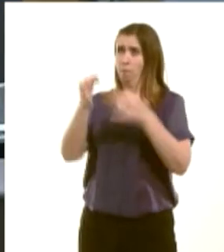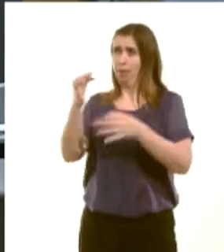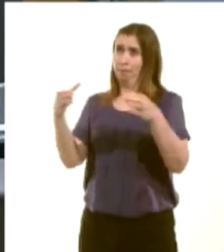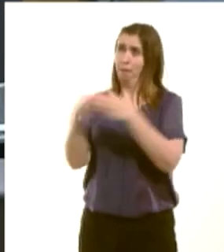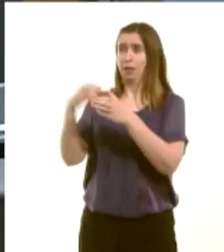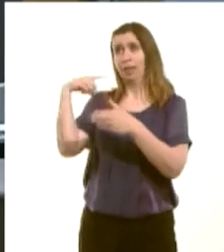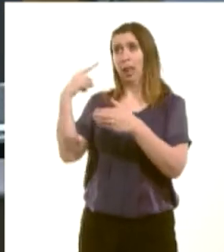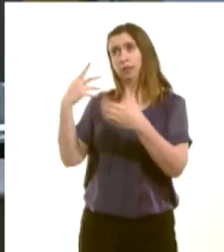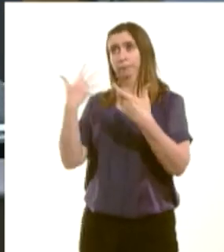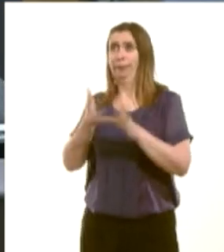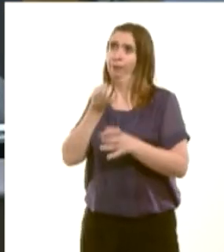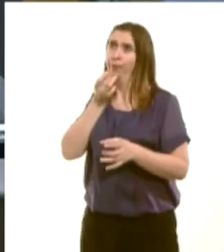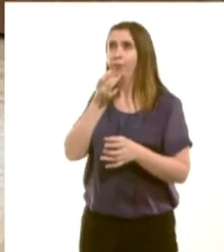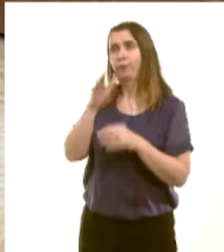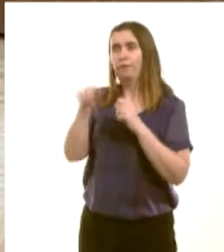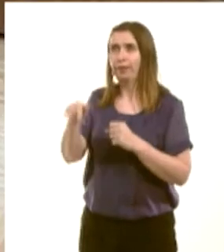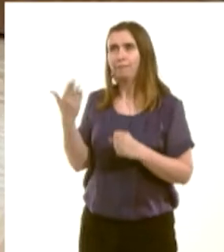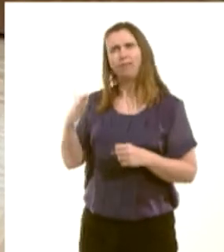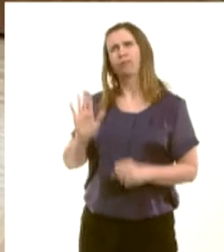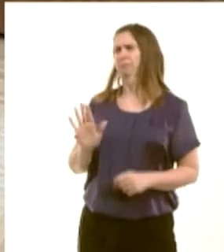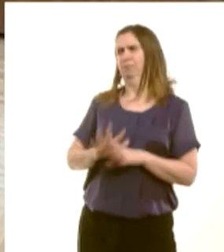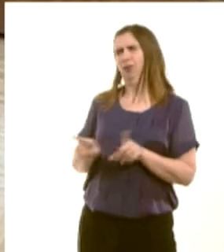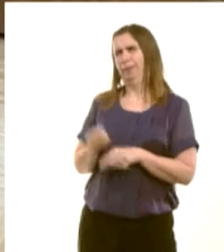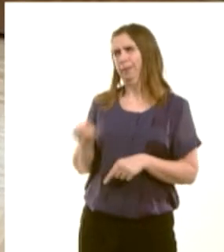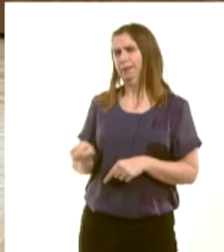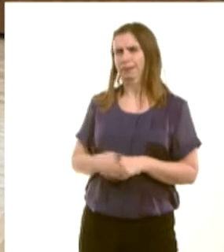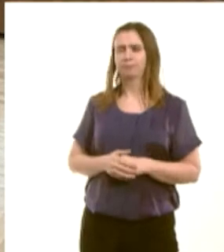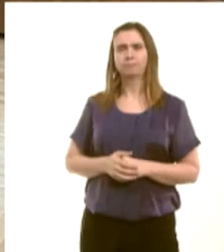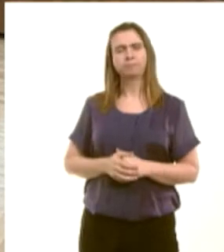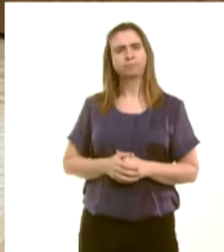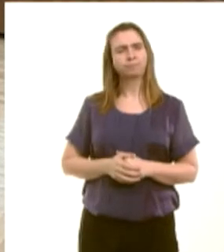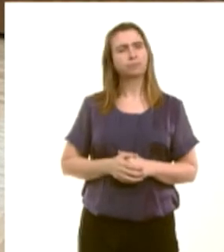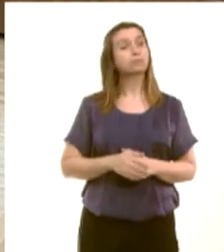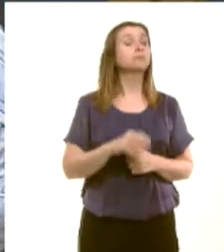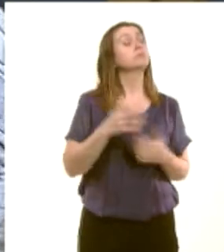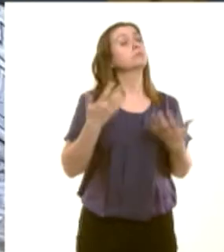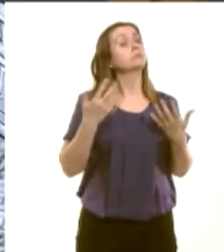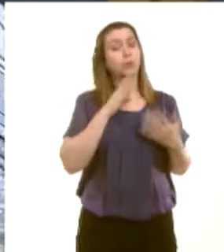Elin Jones: Brif Weinidog, fe ges i gyfle i fynychuír gynhadledd, a oedd yn un werthfawr